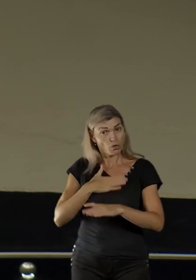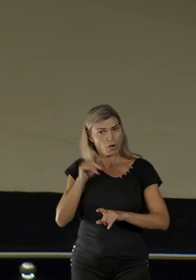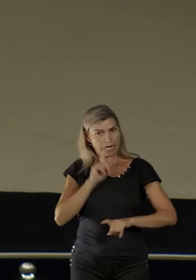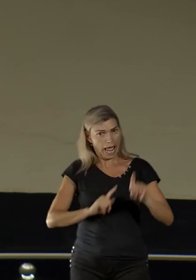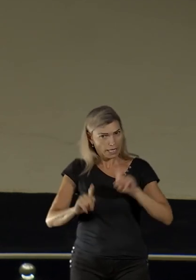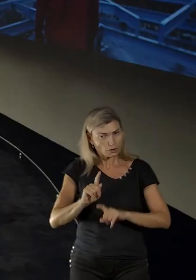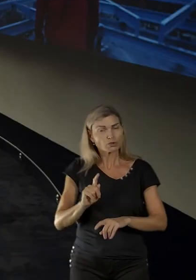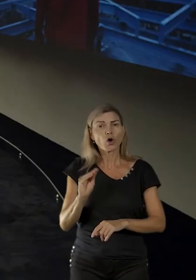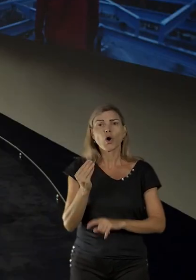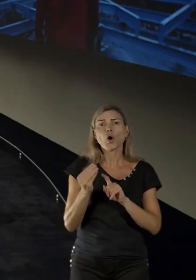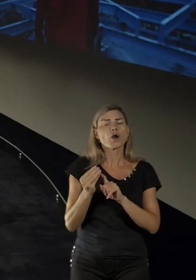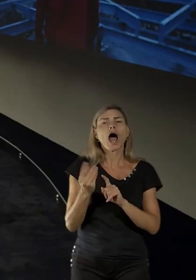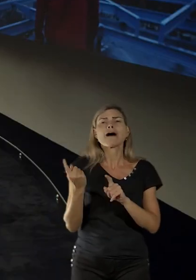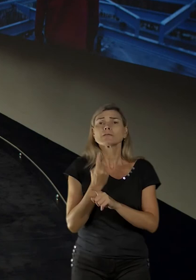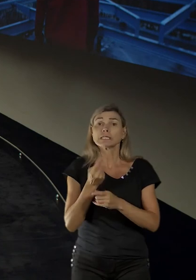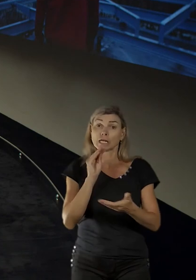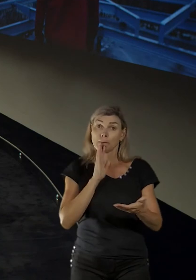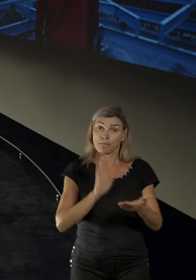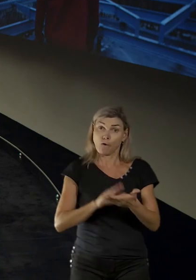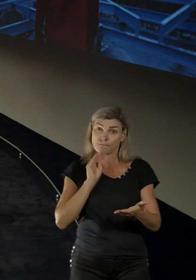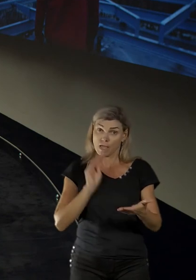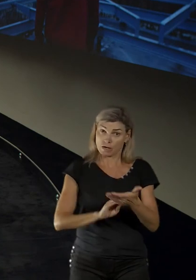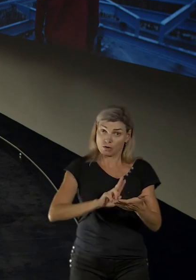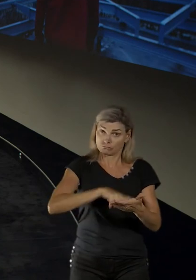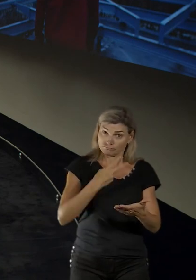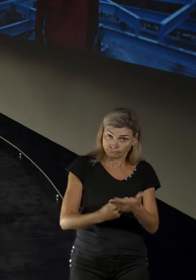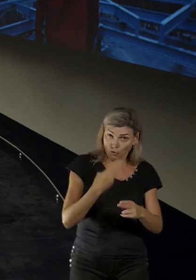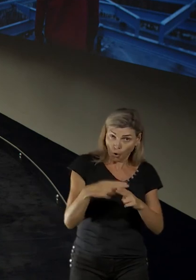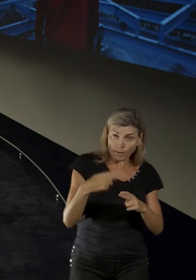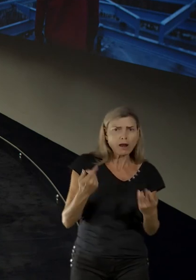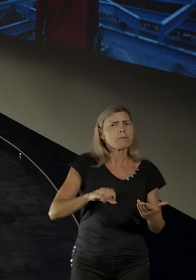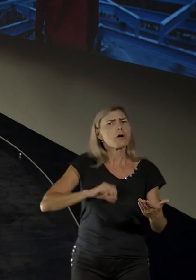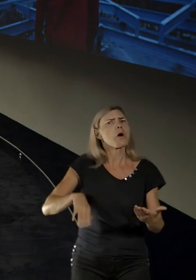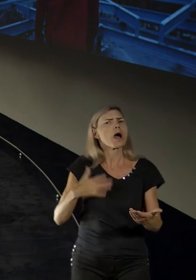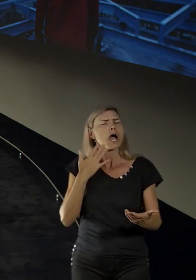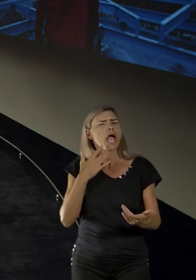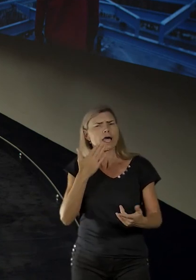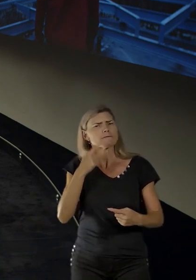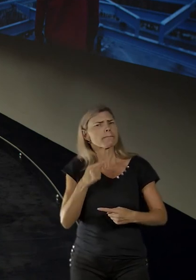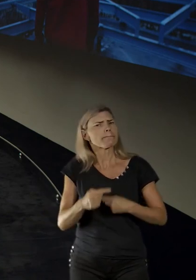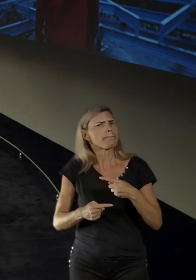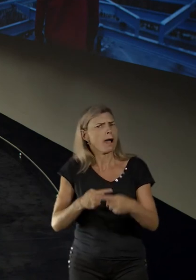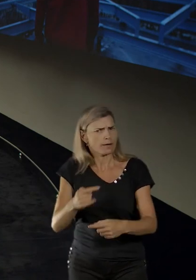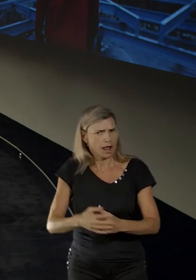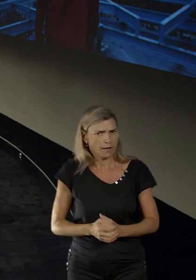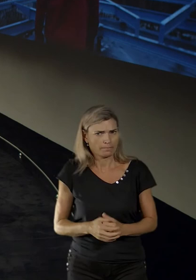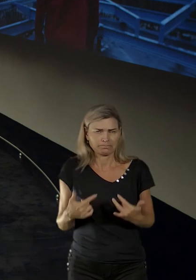připomínka se nepropíše do toho plánu? Jestli můžete, pane Hlaváčku nebo Jirko. Já nechám na Jirkovi ten proces připomínkování.